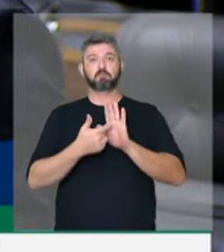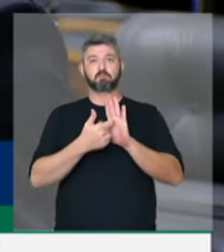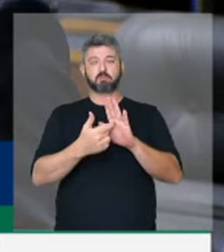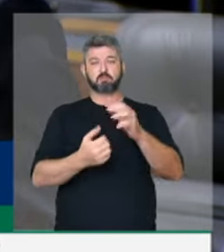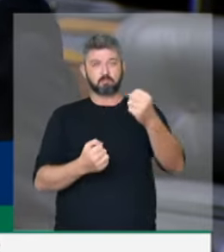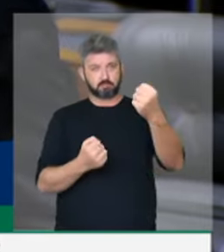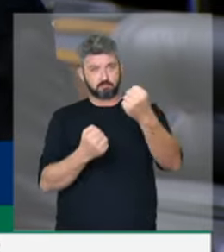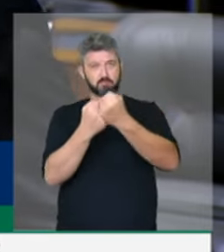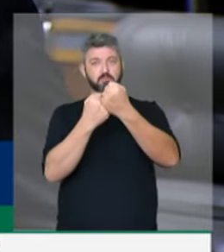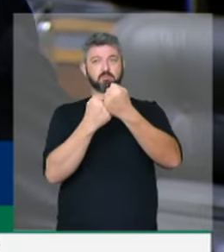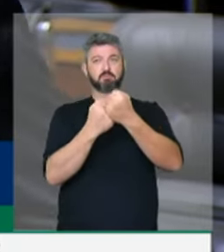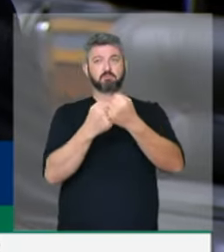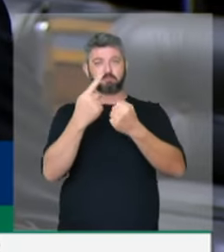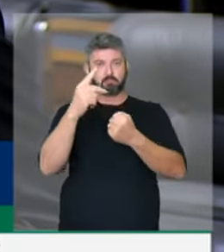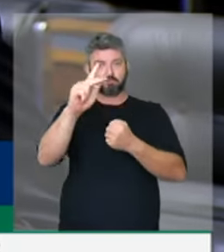APOIO A SUA FALA CONCILIADORA, RESPONSÁVEL E OPORTUNA PARA